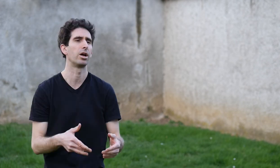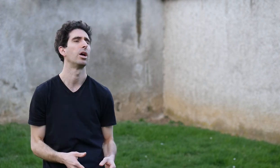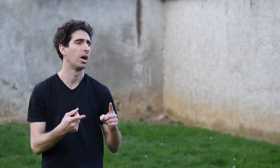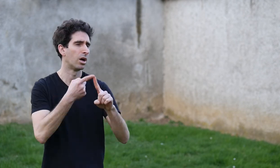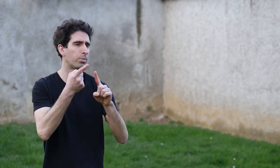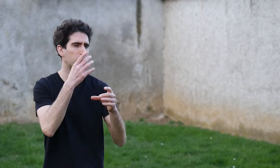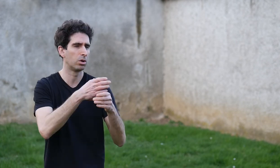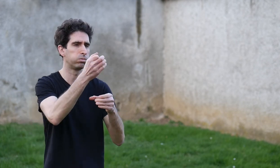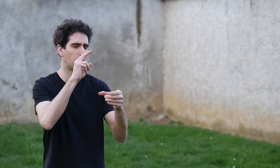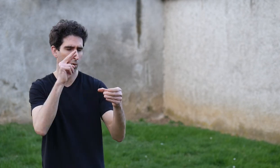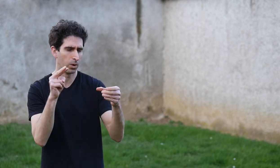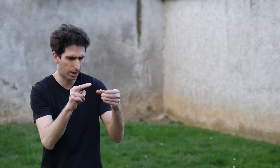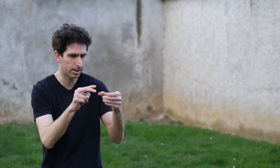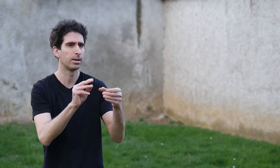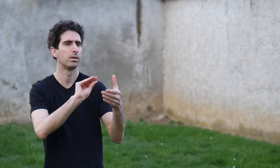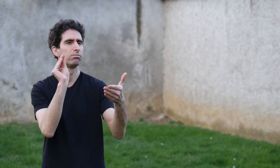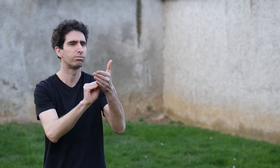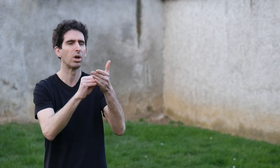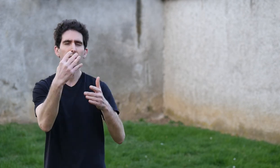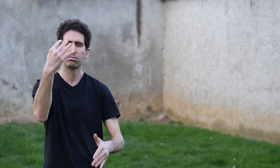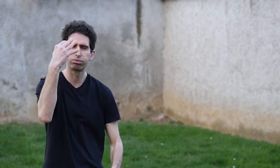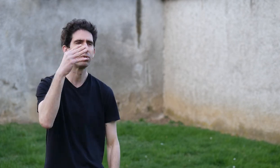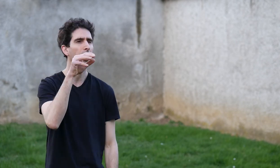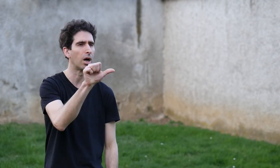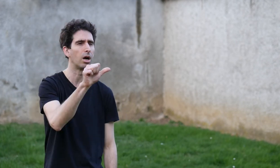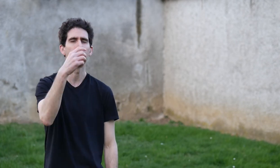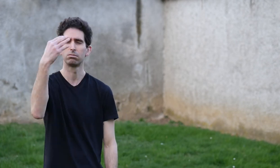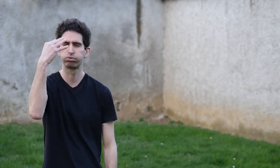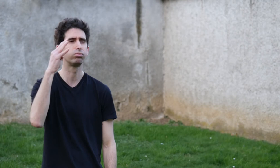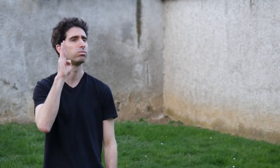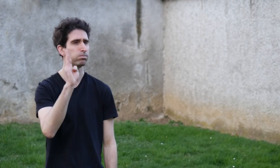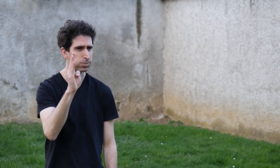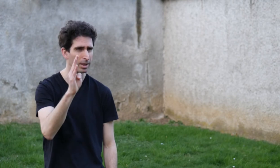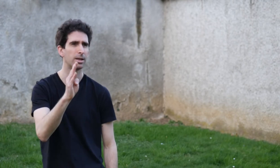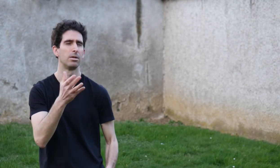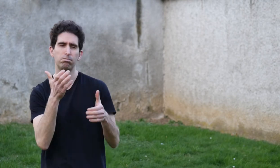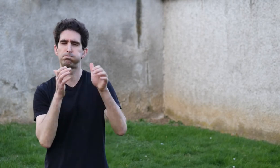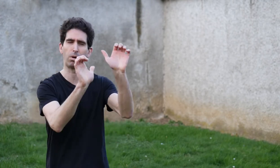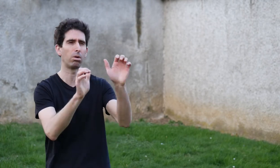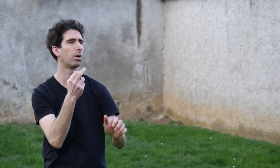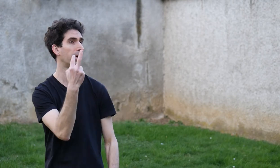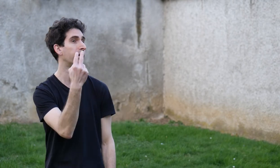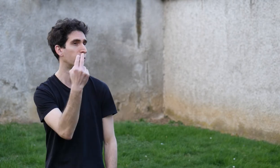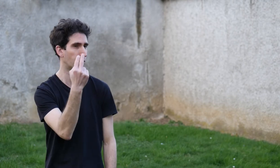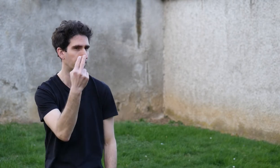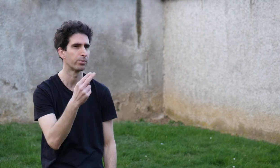Il est crucial de vérifier sur la bouteille que la crème protège des ultraviolets A et B.